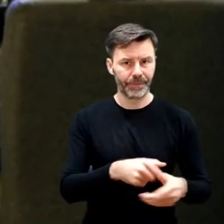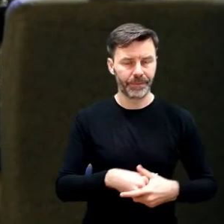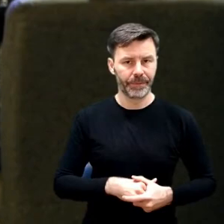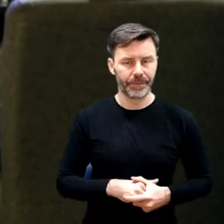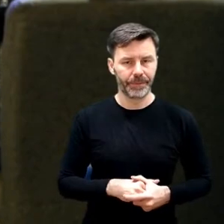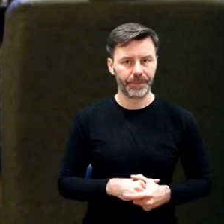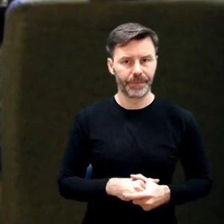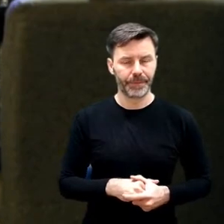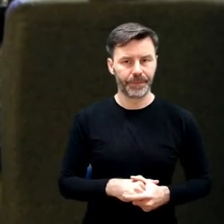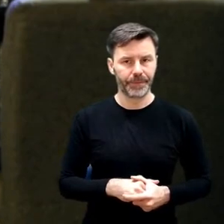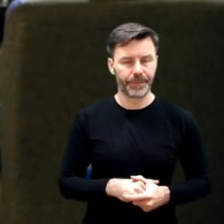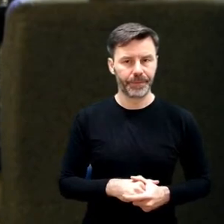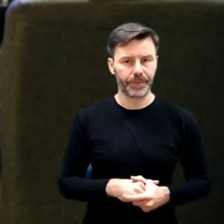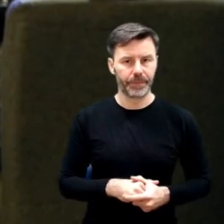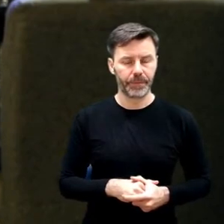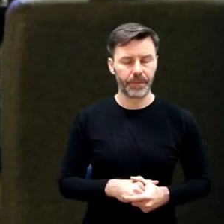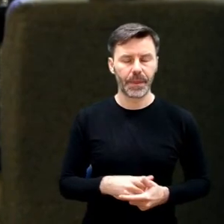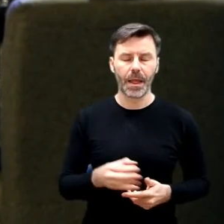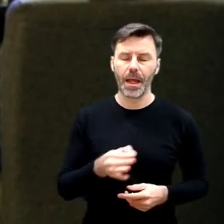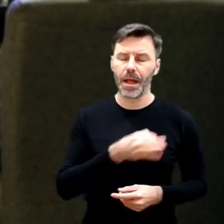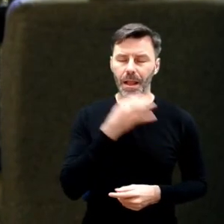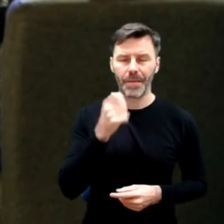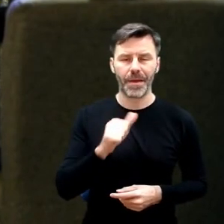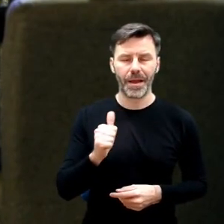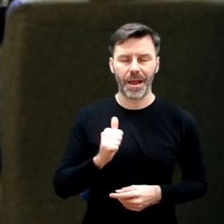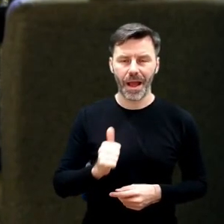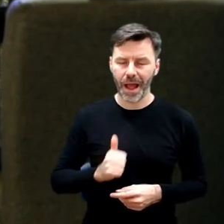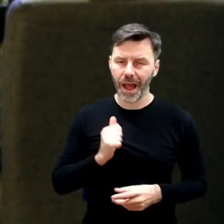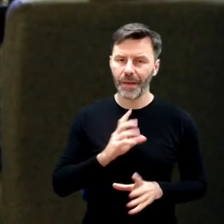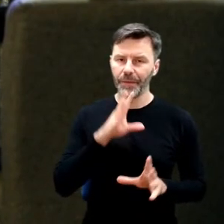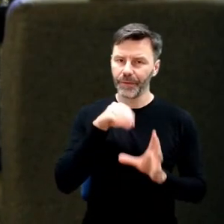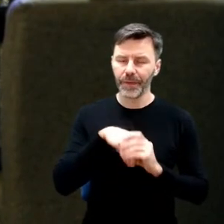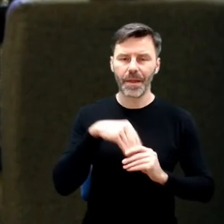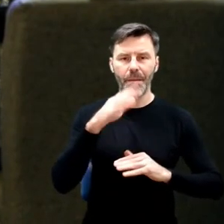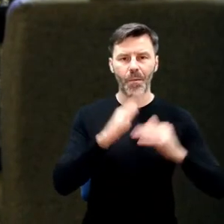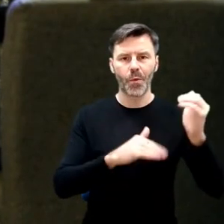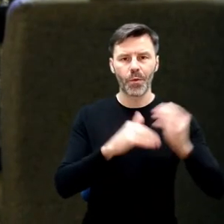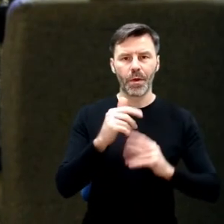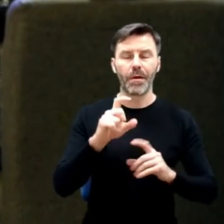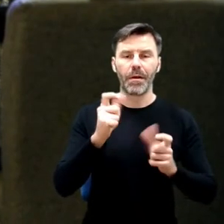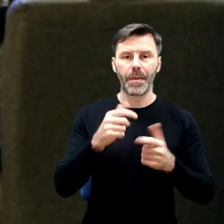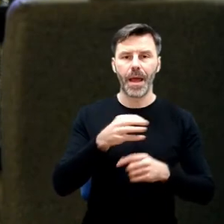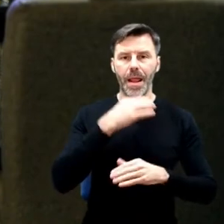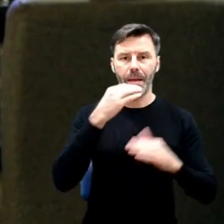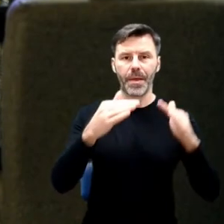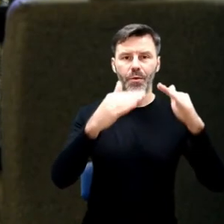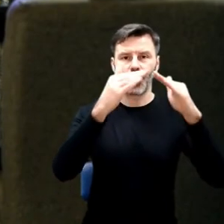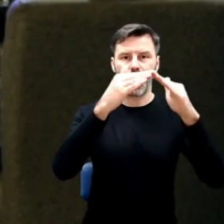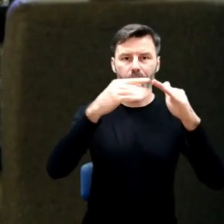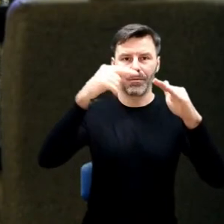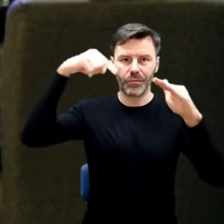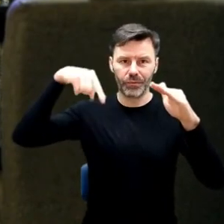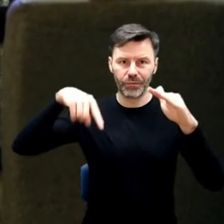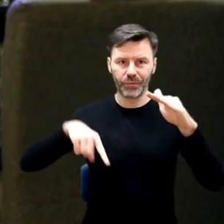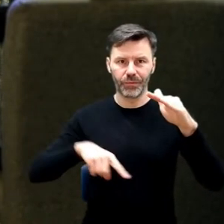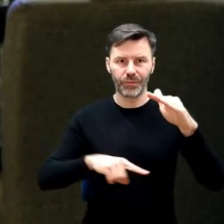inwestycje były wyposażone w parkingi podziemne, no ale to oznacza, Szanowni Państwo,